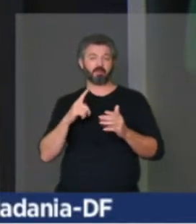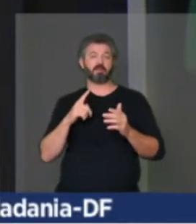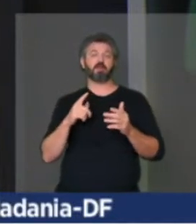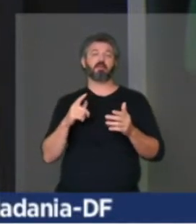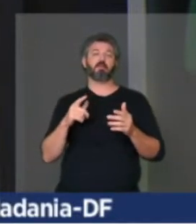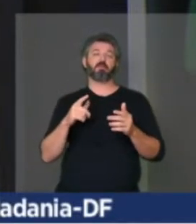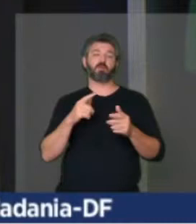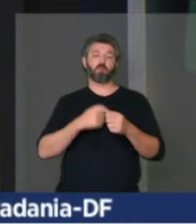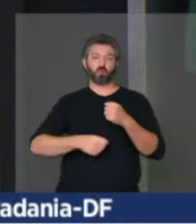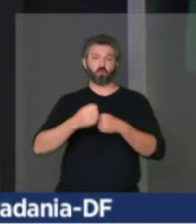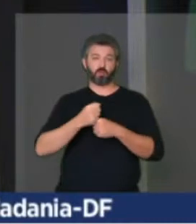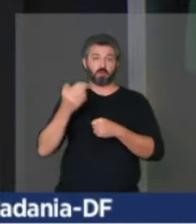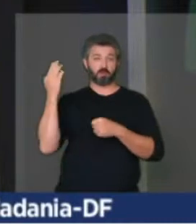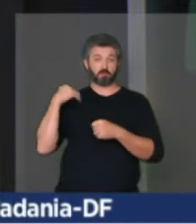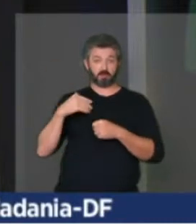SEMANAL DE 2020 NÃO COMPARAÇÃO DO ANO ANTERIOR